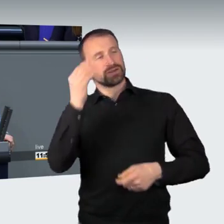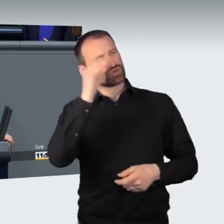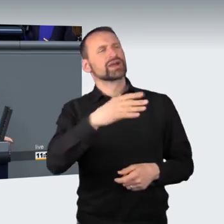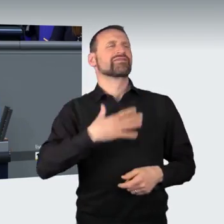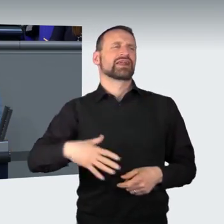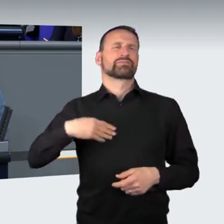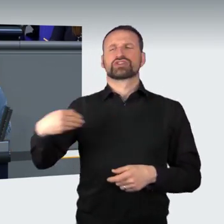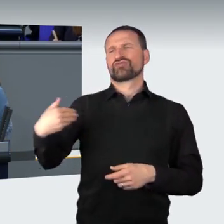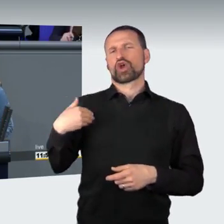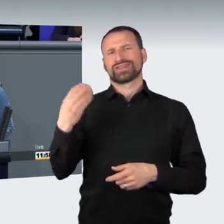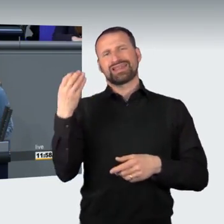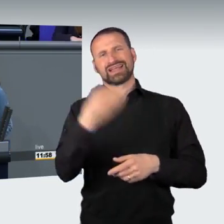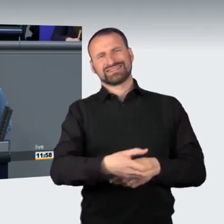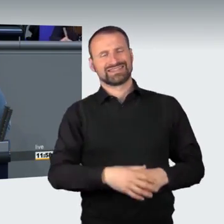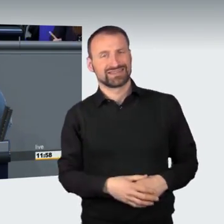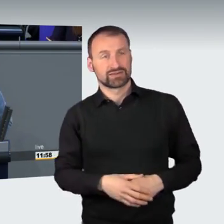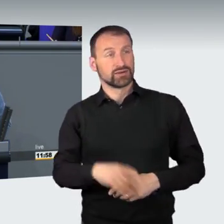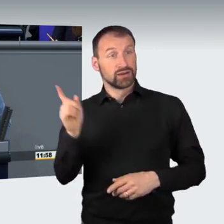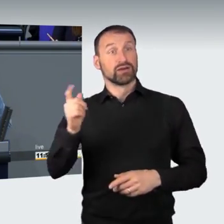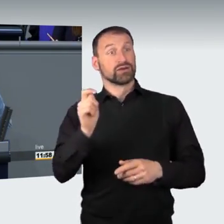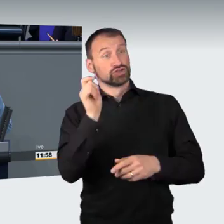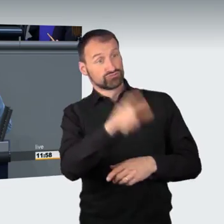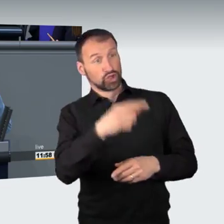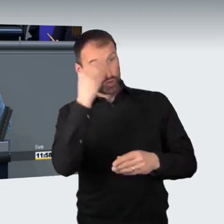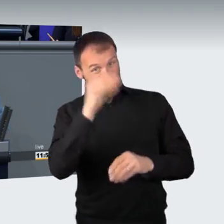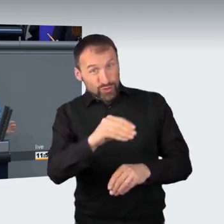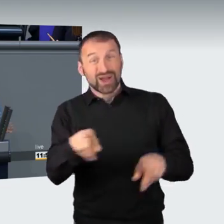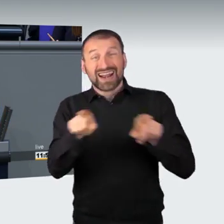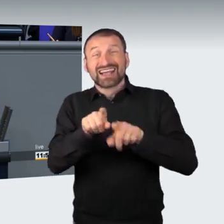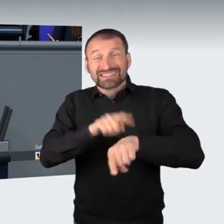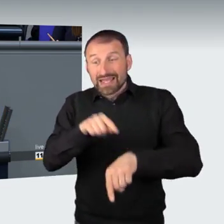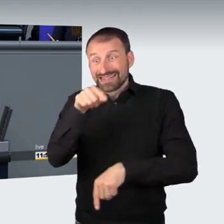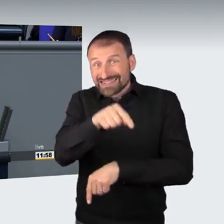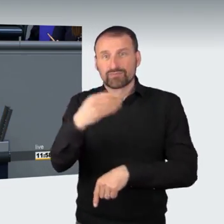Der Vermieter hat die Kündigung verschickt und gleichzeitig die Wohnung im Internet zum Kauf angeboten. Offenbar wollte er sich da